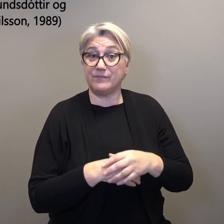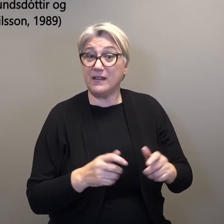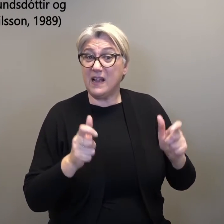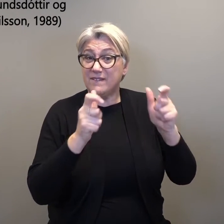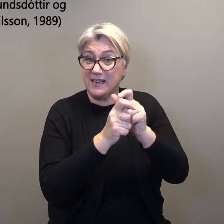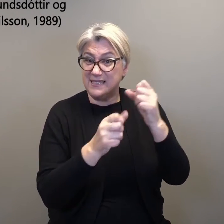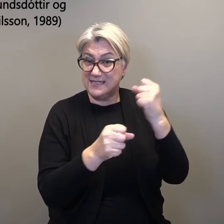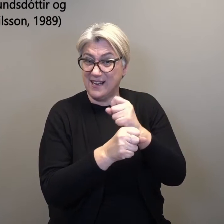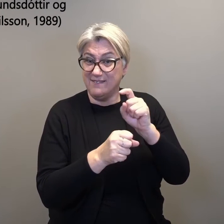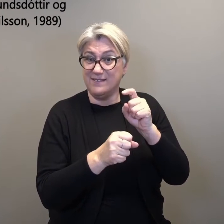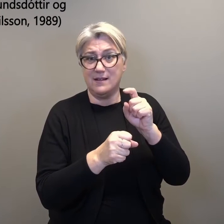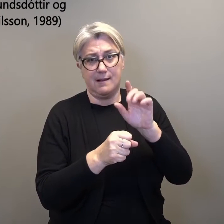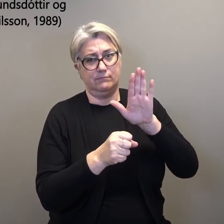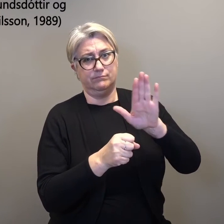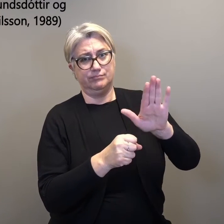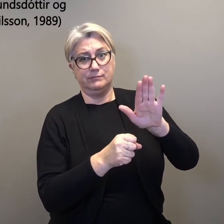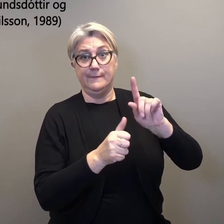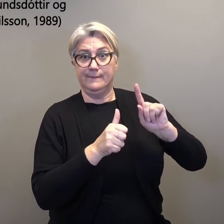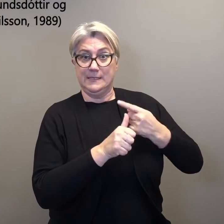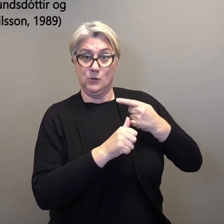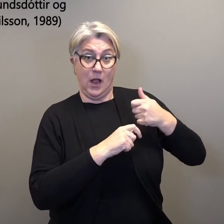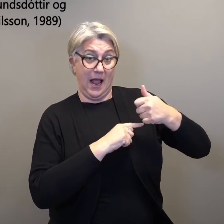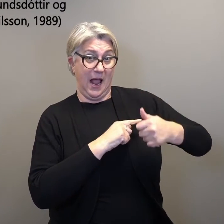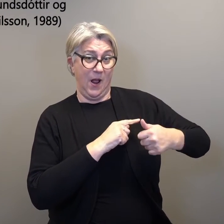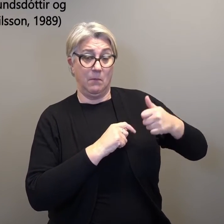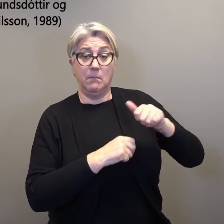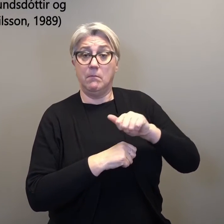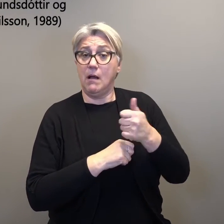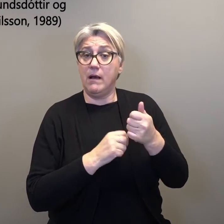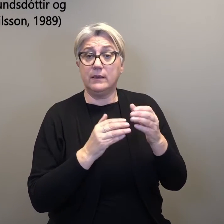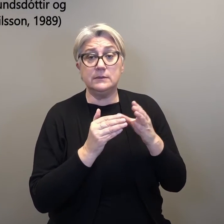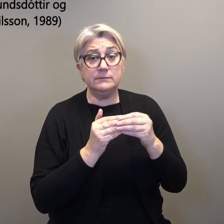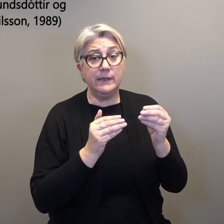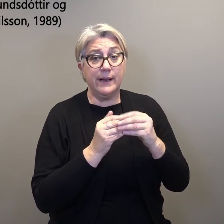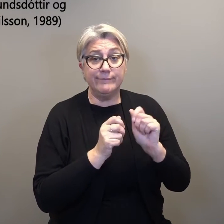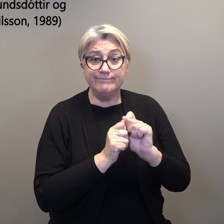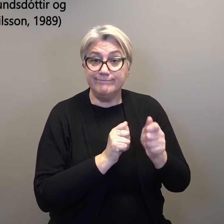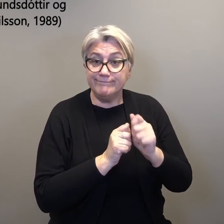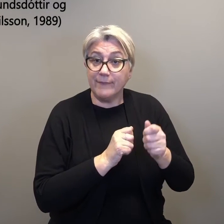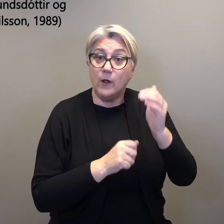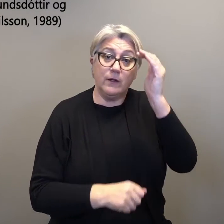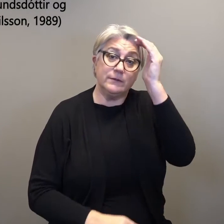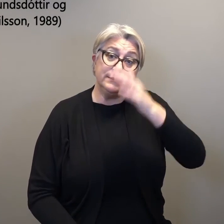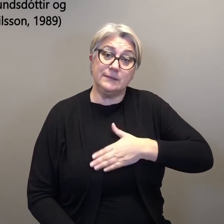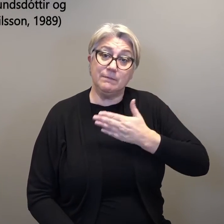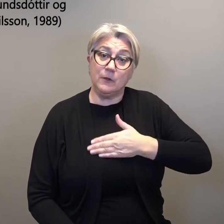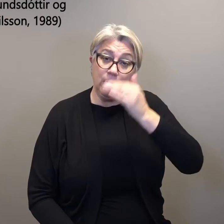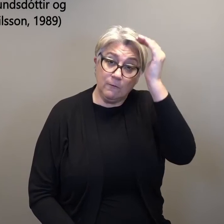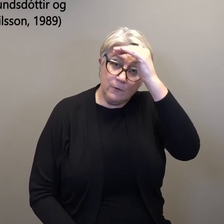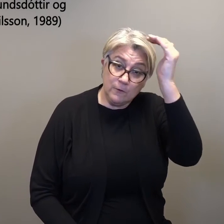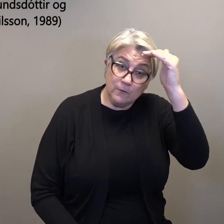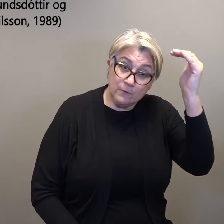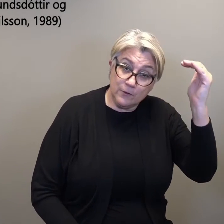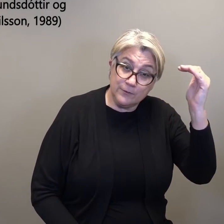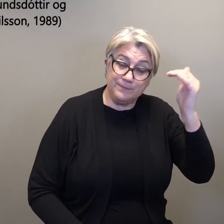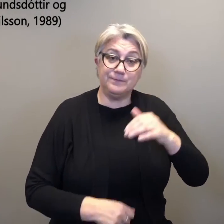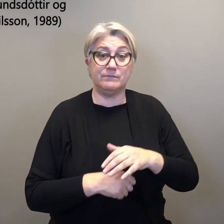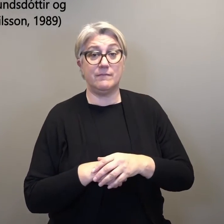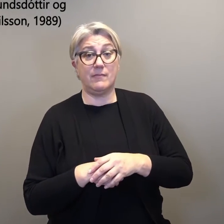Félagsstarfið einkenndist fyrstu árin af spila- og skemmtikvöldum.